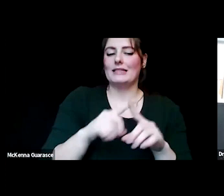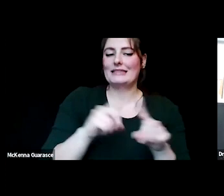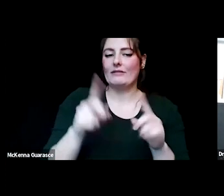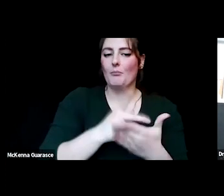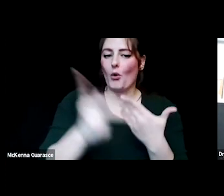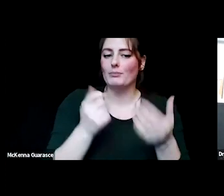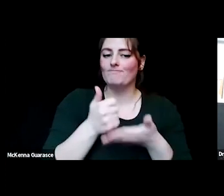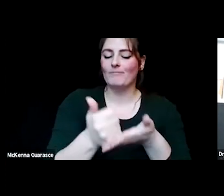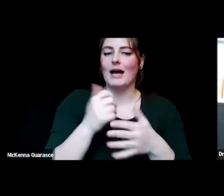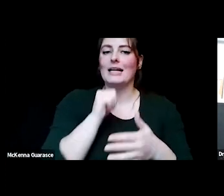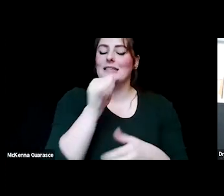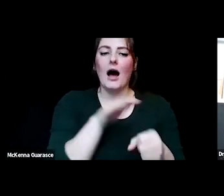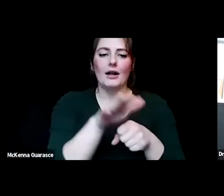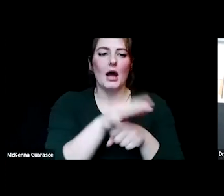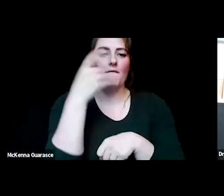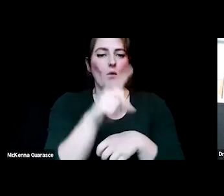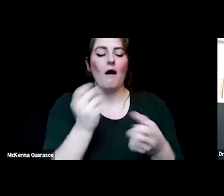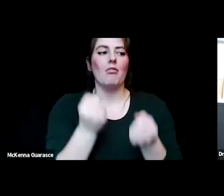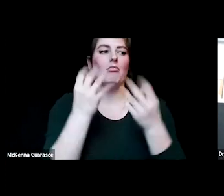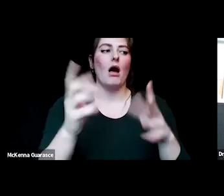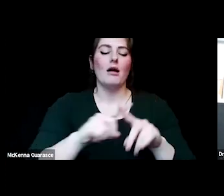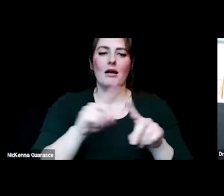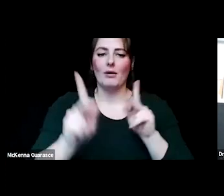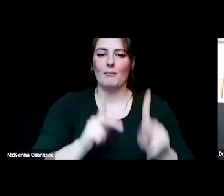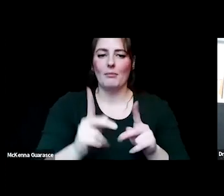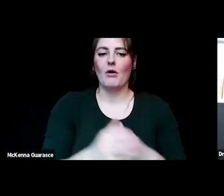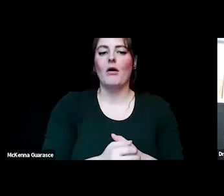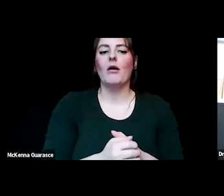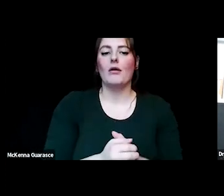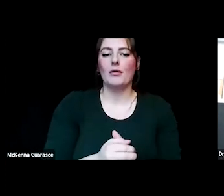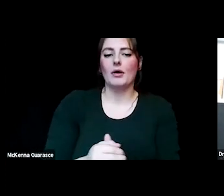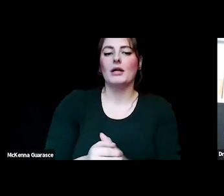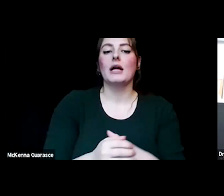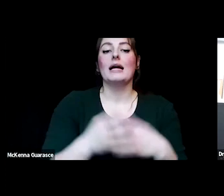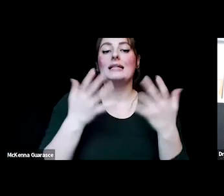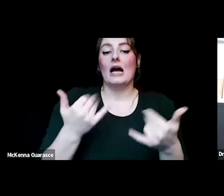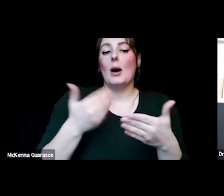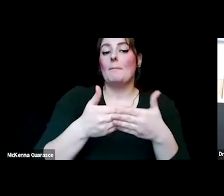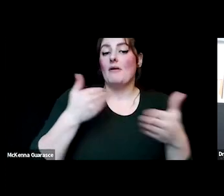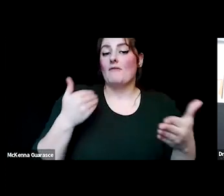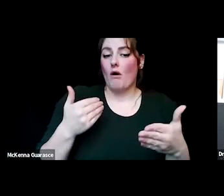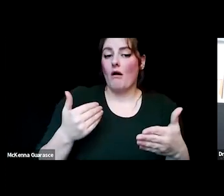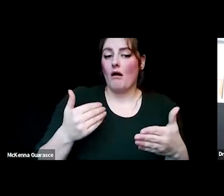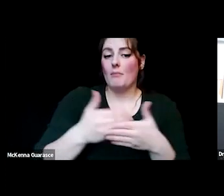Pero aún no es suficiente para muchas entidades. Por eso, antes de lanzar esto, garanticen que el suministro de naloxona